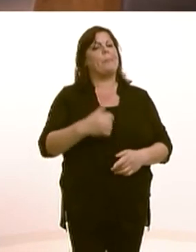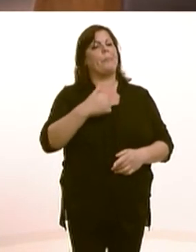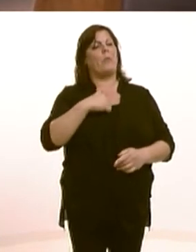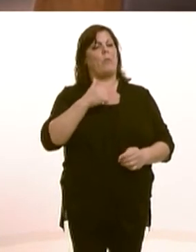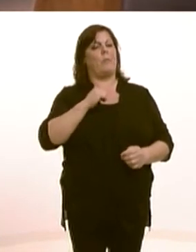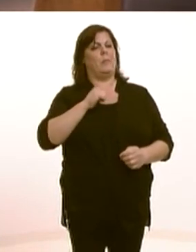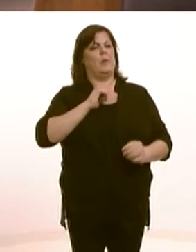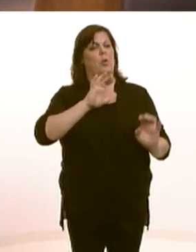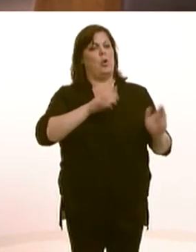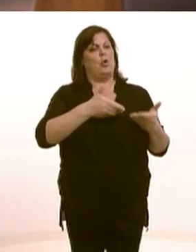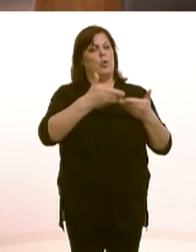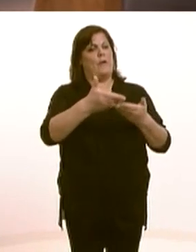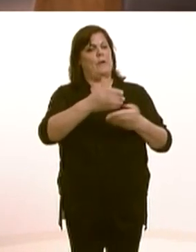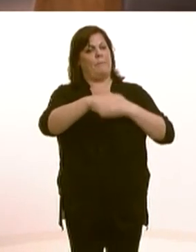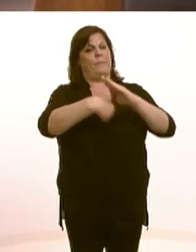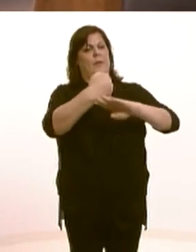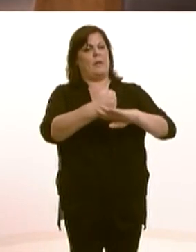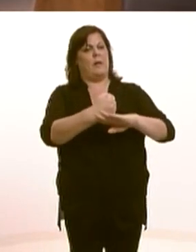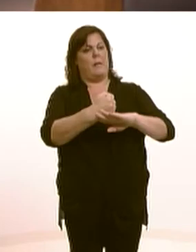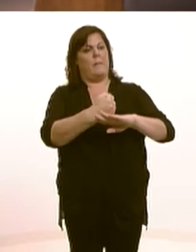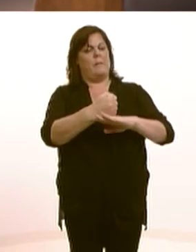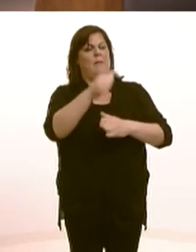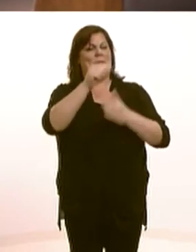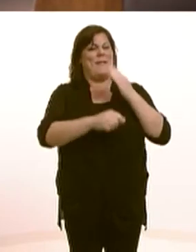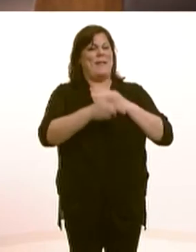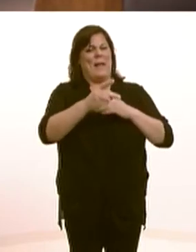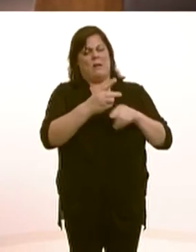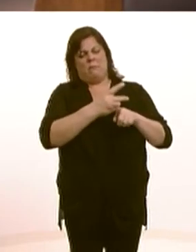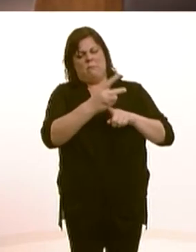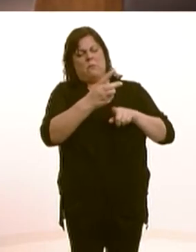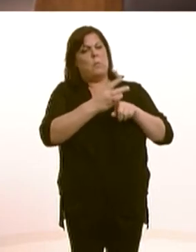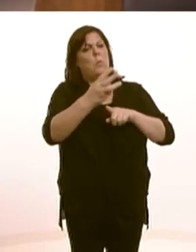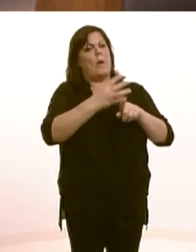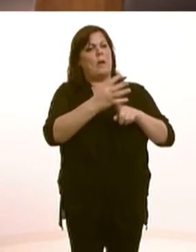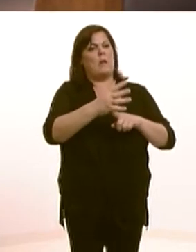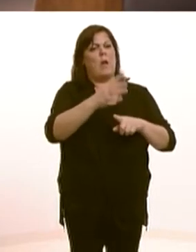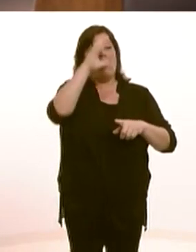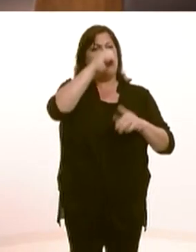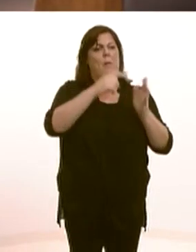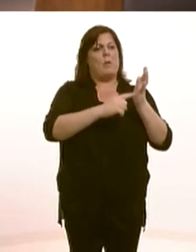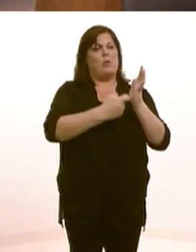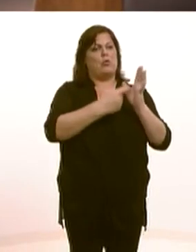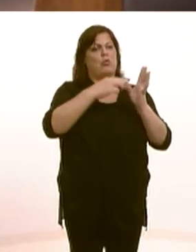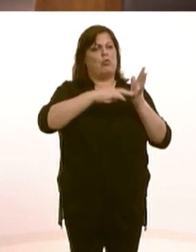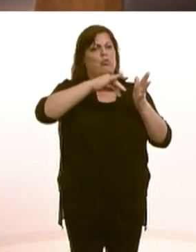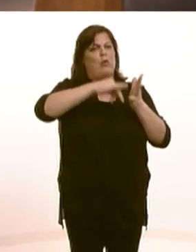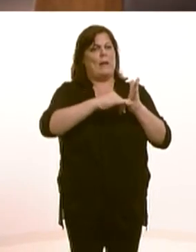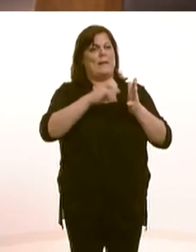Rwyín cofio bws yr hen TrawsCambria yn y 1980au ac wedi bod arno fe sawl gwaith, ond mae yna gwestiwn hirdymor fan hyn.